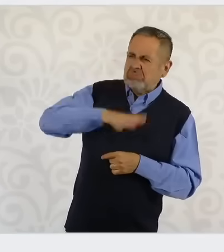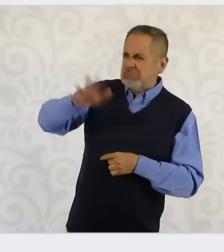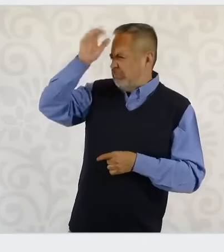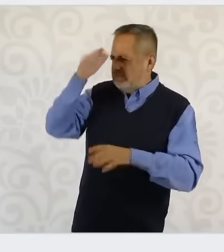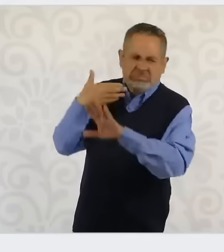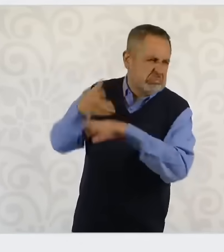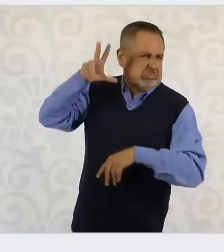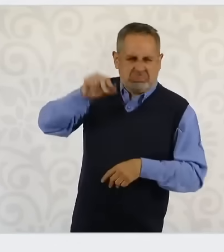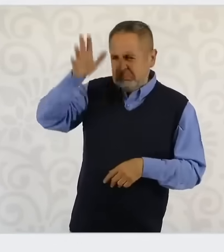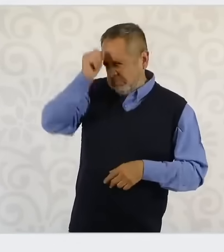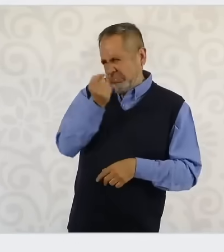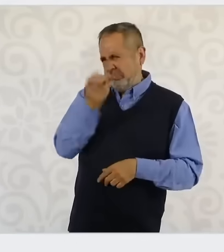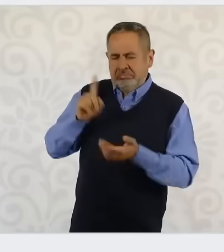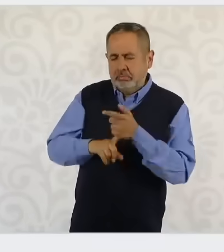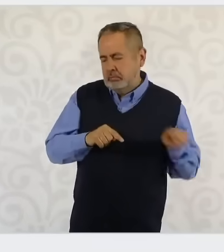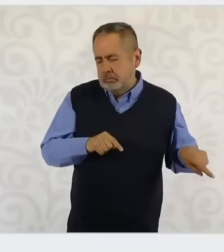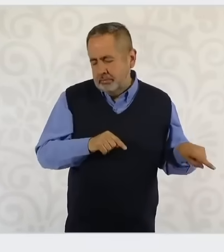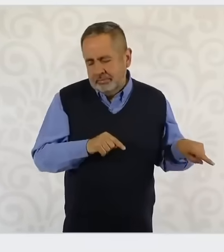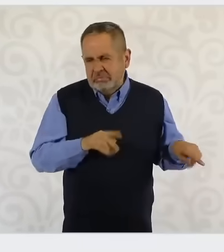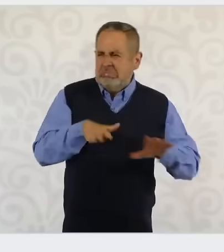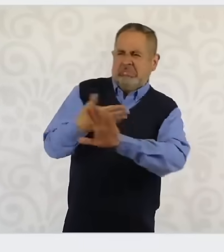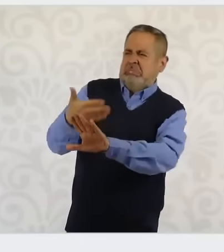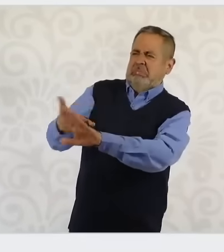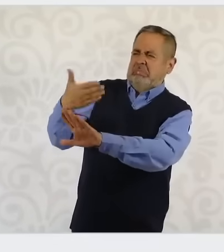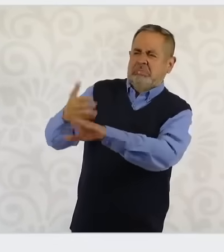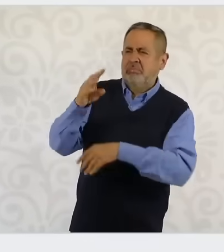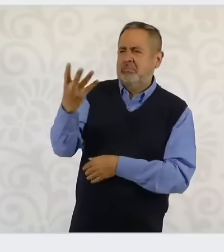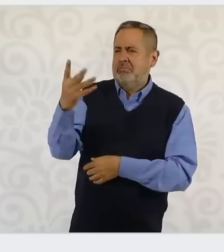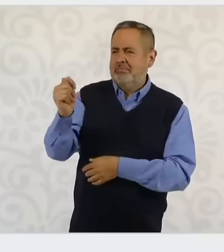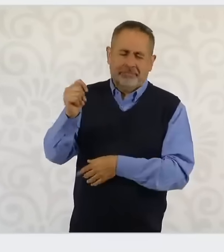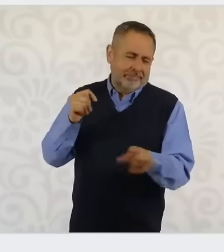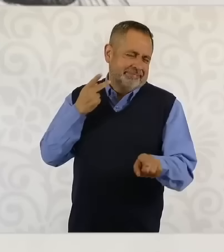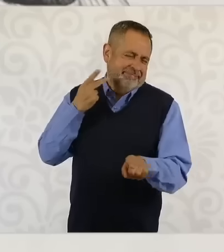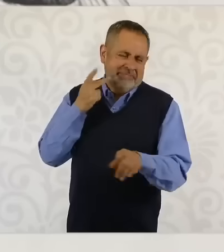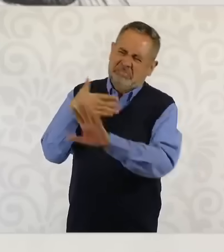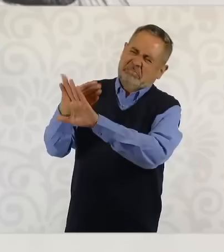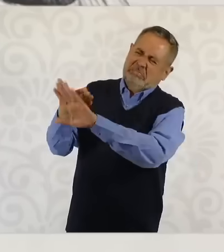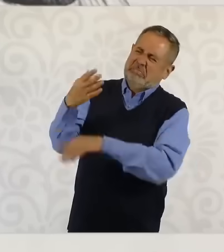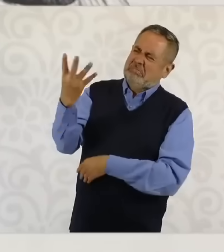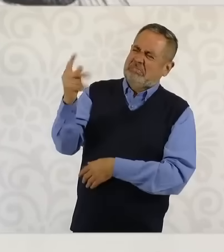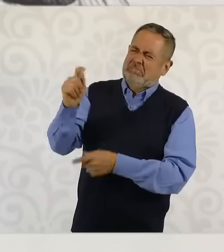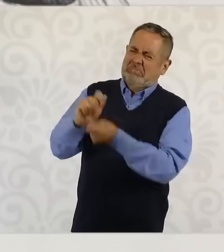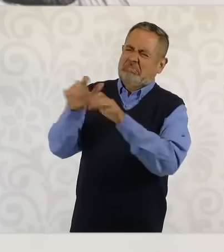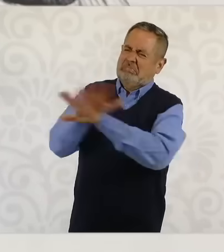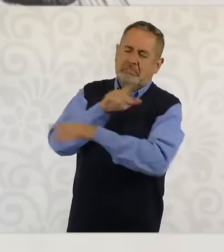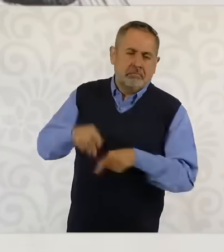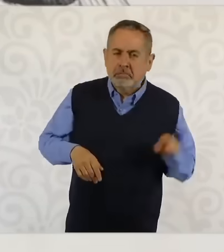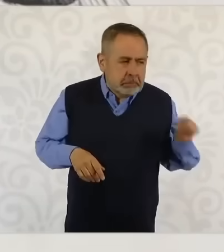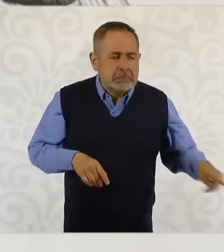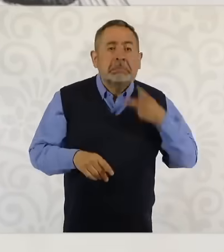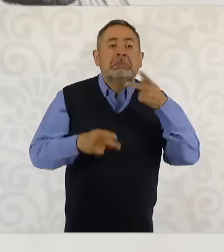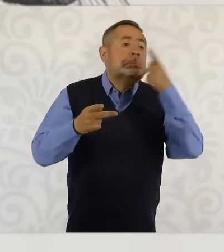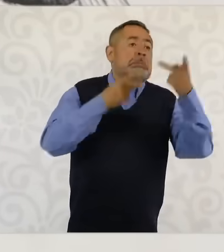general en contra de la 4T políticamente porque también hacen ellos hacen política los que se